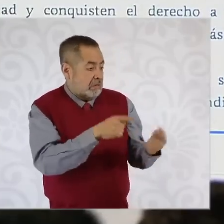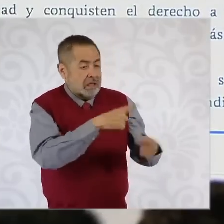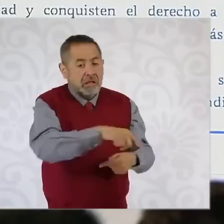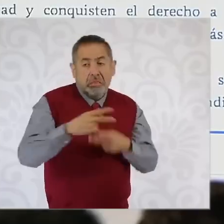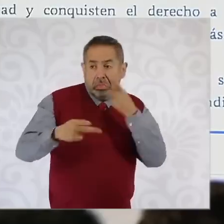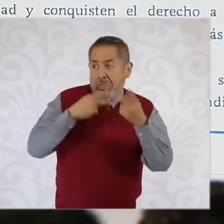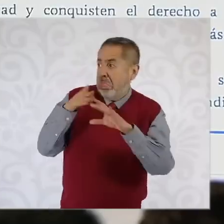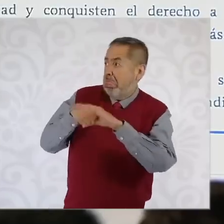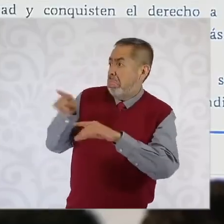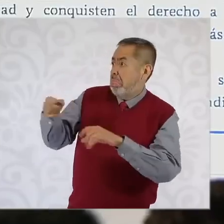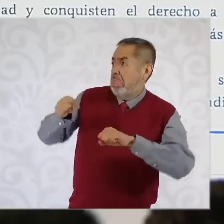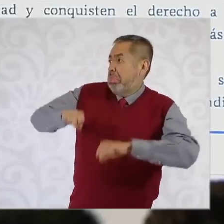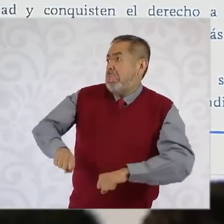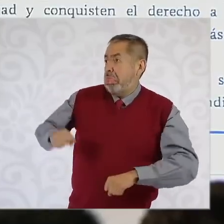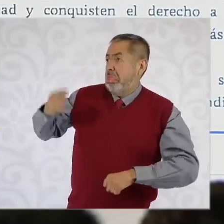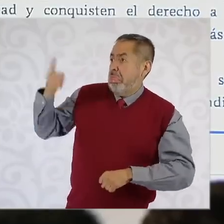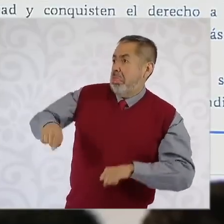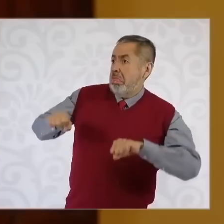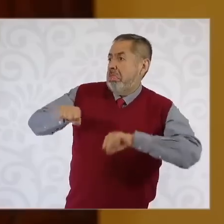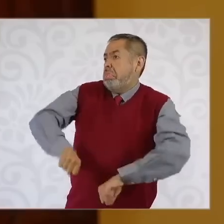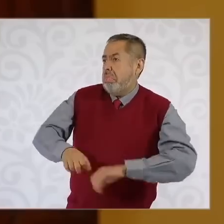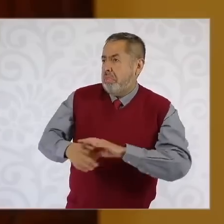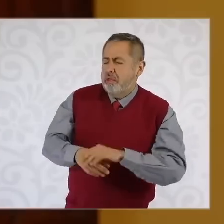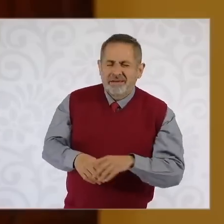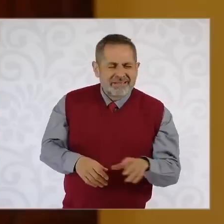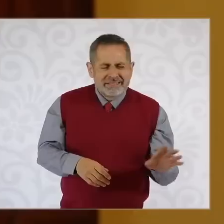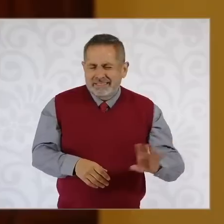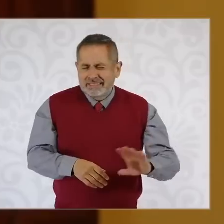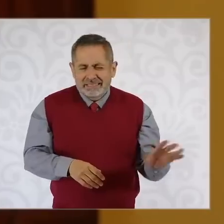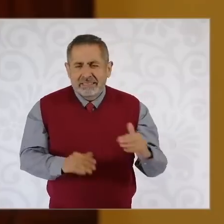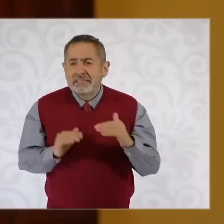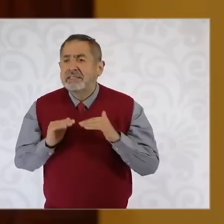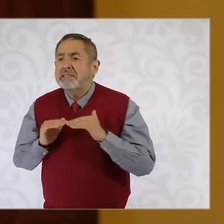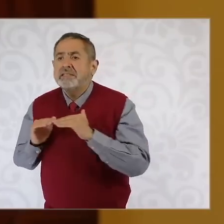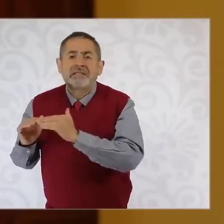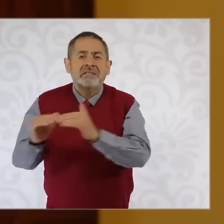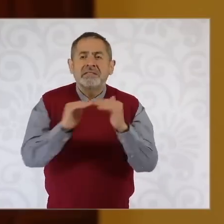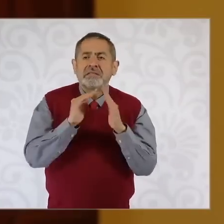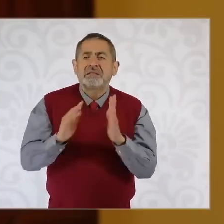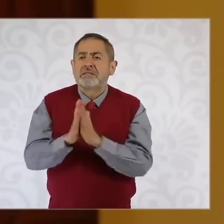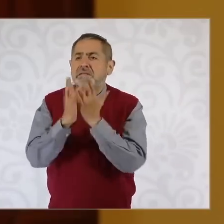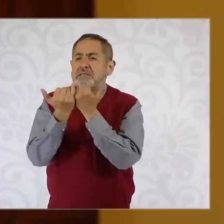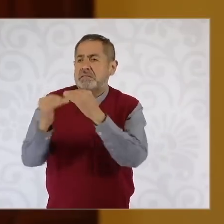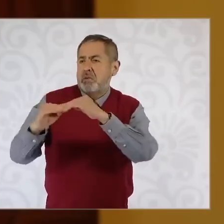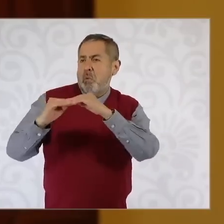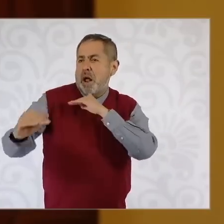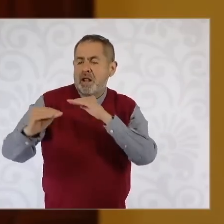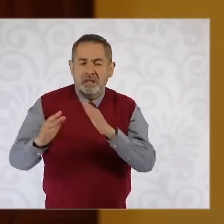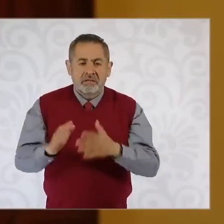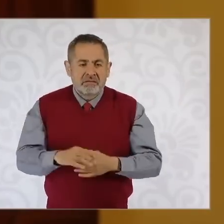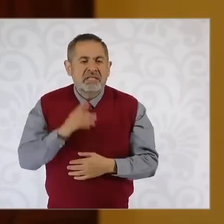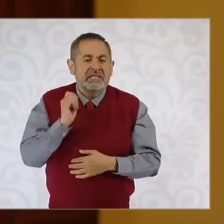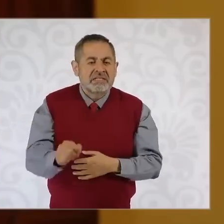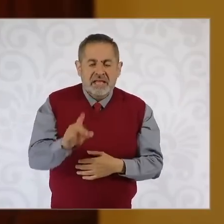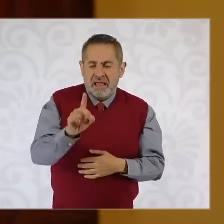oposición de la Democracia Qué es la democracia el gobierno del